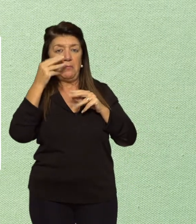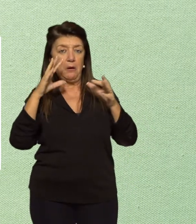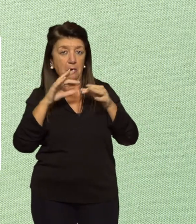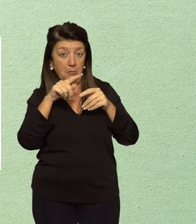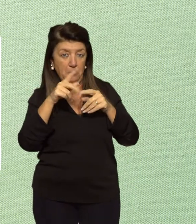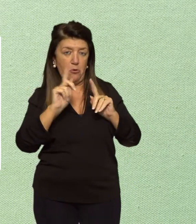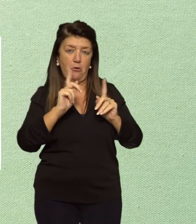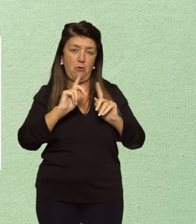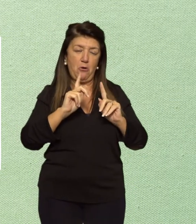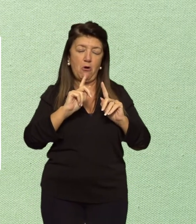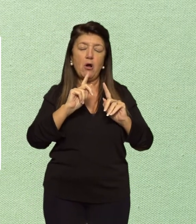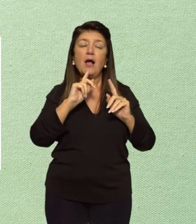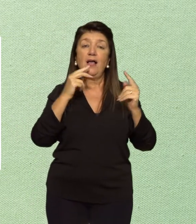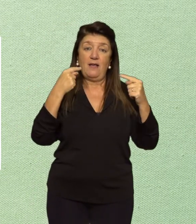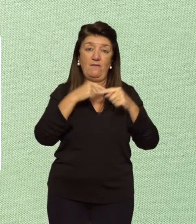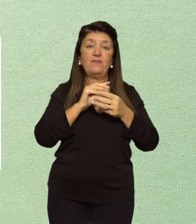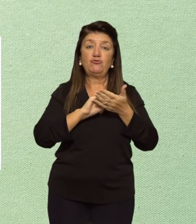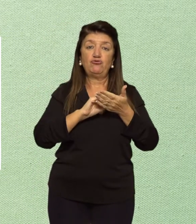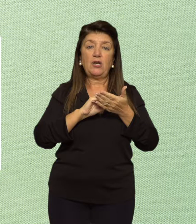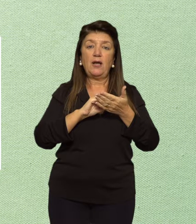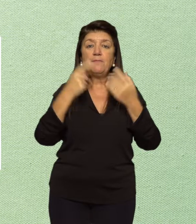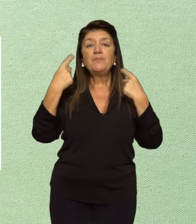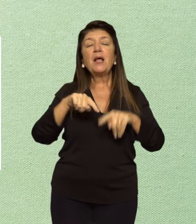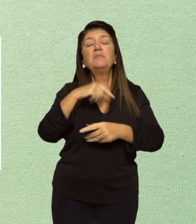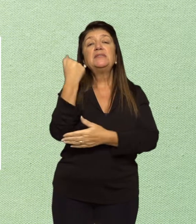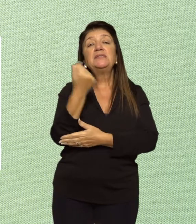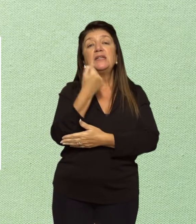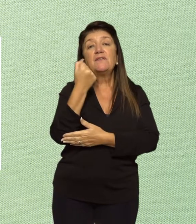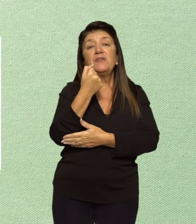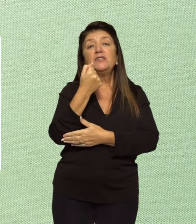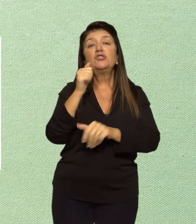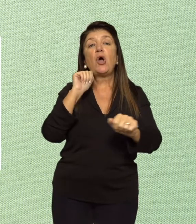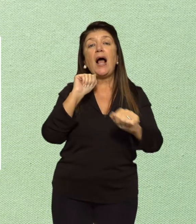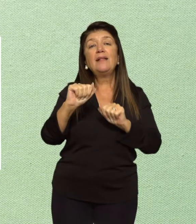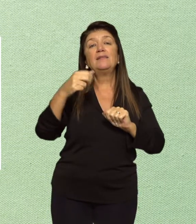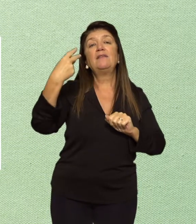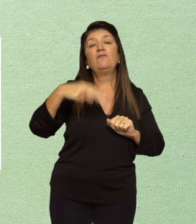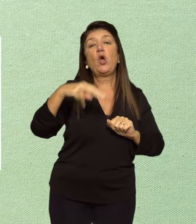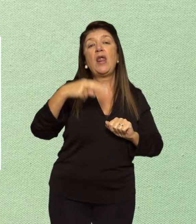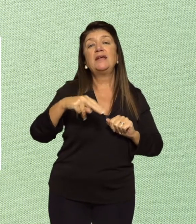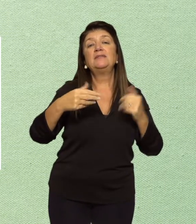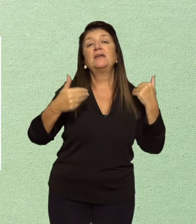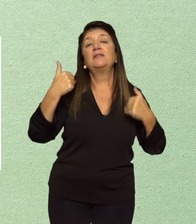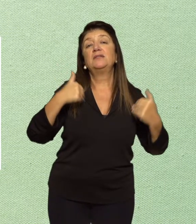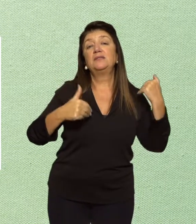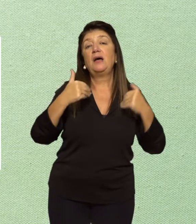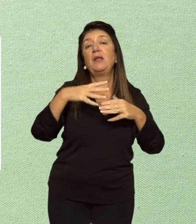quindi, il servizio antiviolenza disabili, quindi, quello interno al progetto Fior di Loto, com'è che